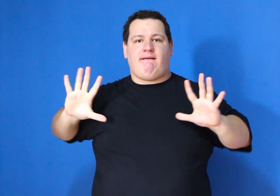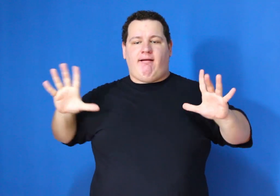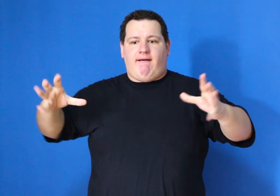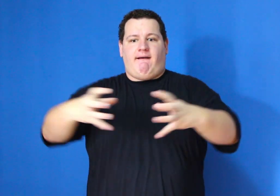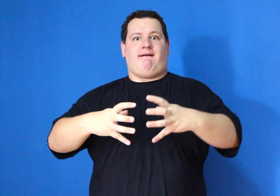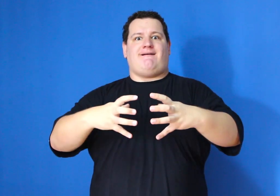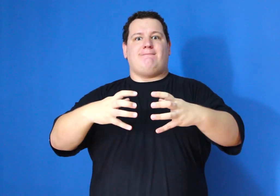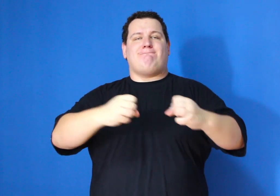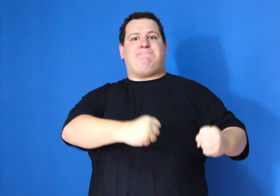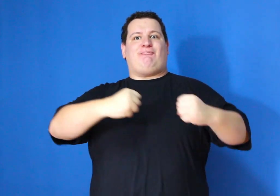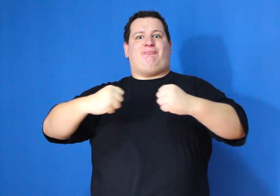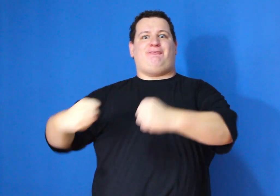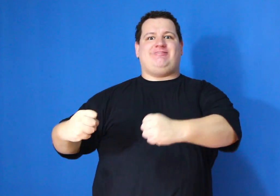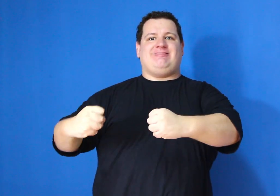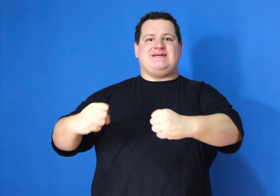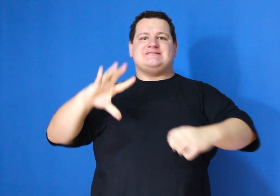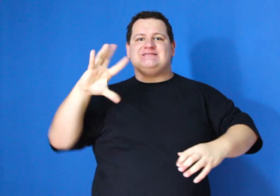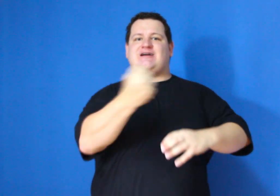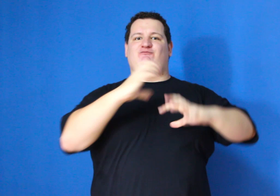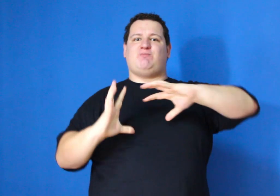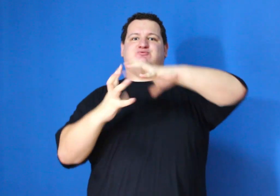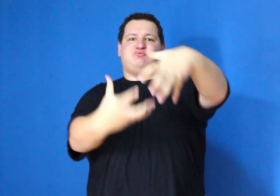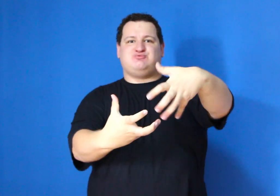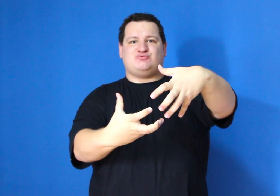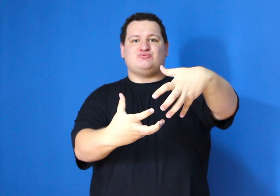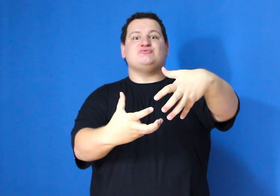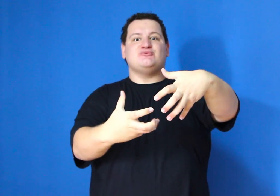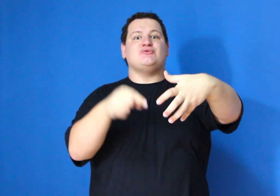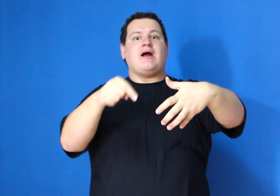Os grandes podersos vão salvar o mundo.